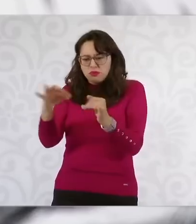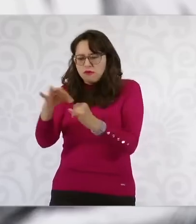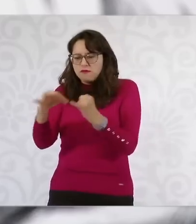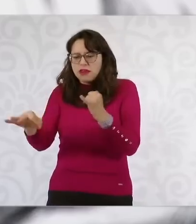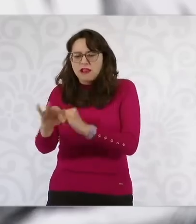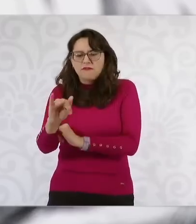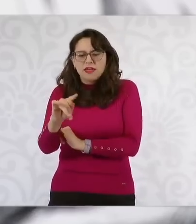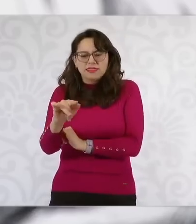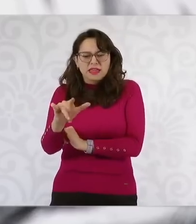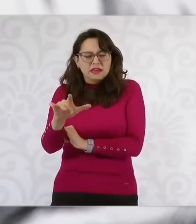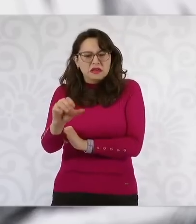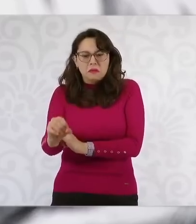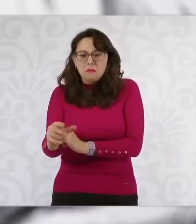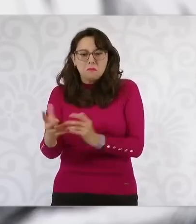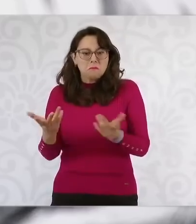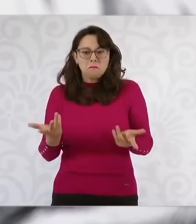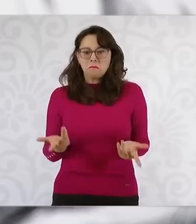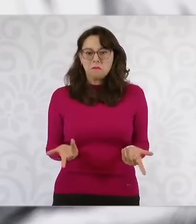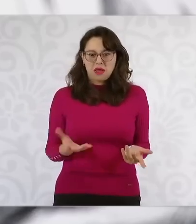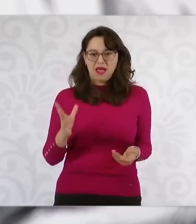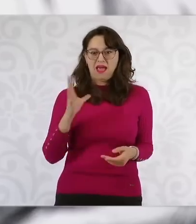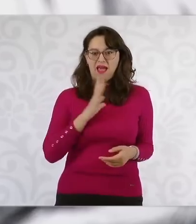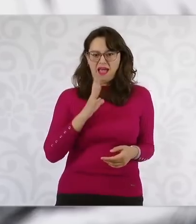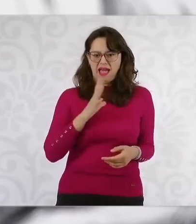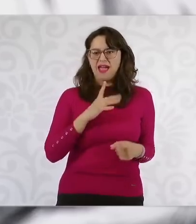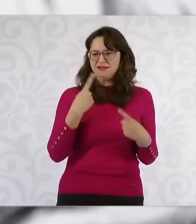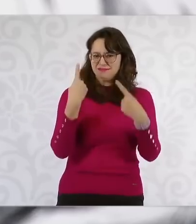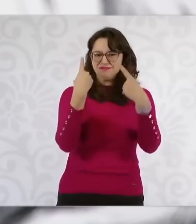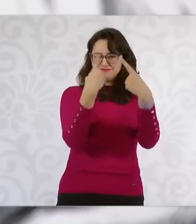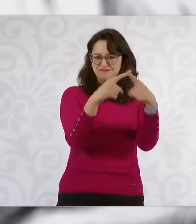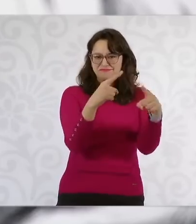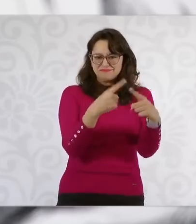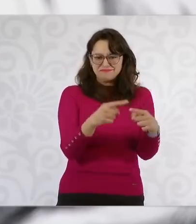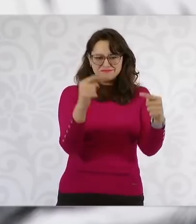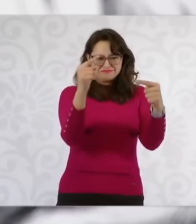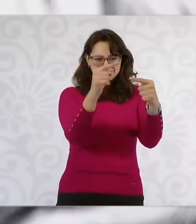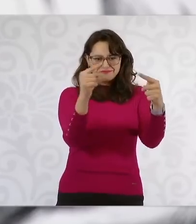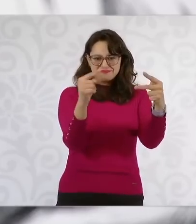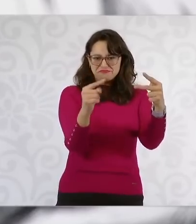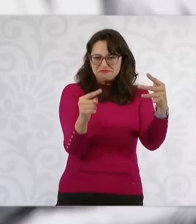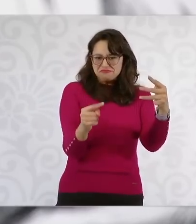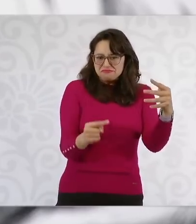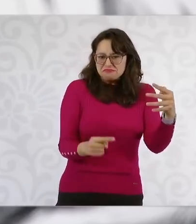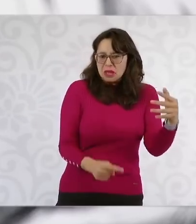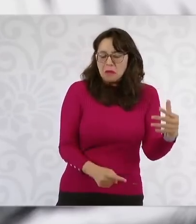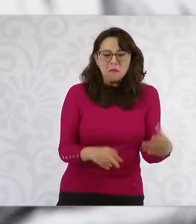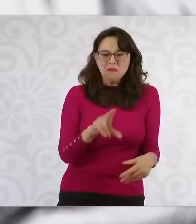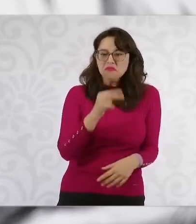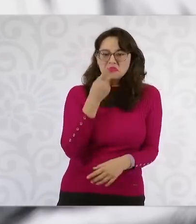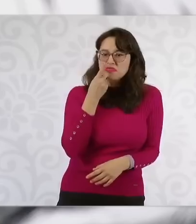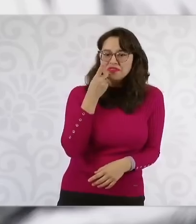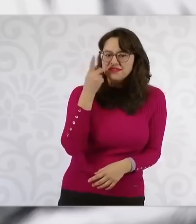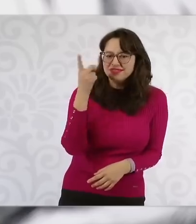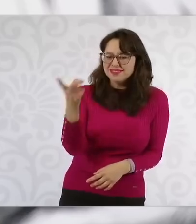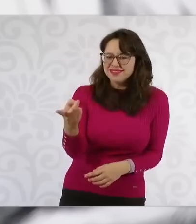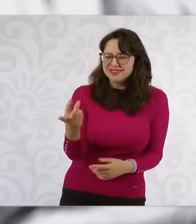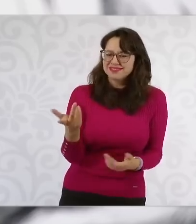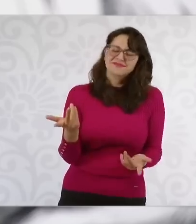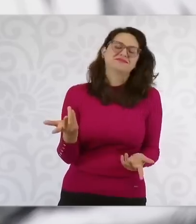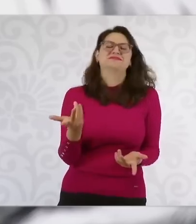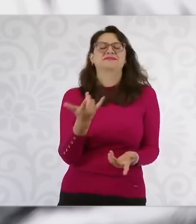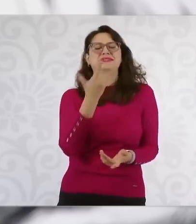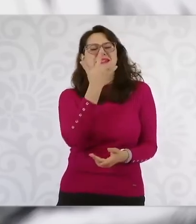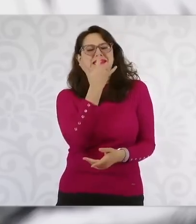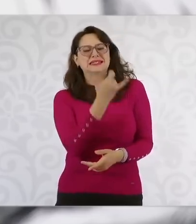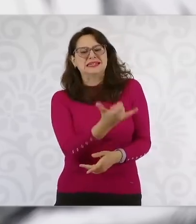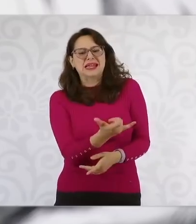como 4 anpp anilina y cloruro de propionilo por mencionar algunos mostrando únicamente sustancias